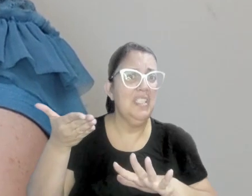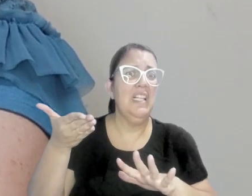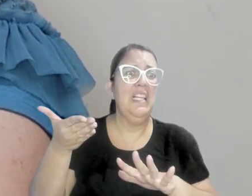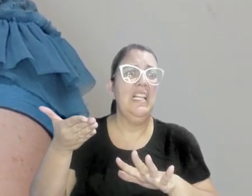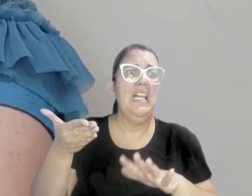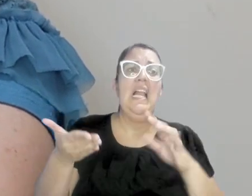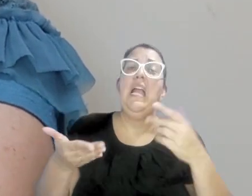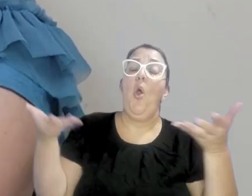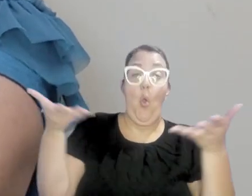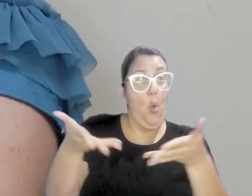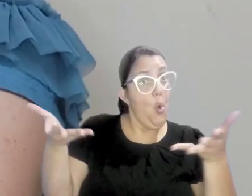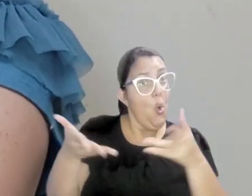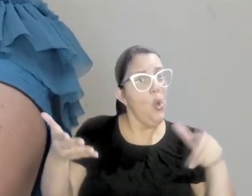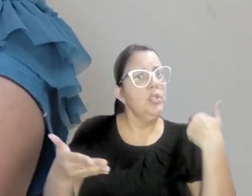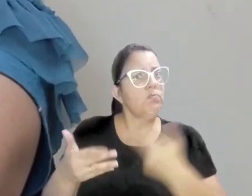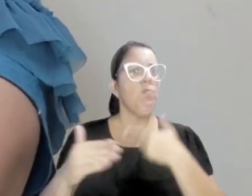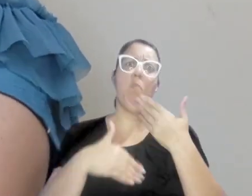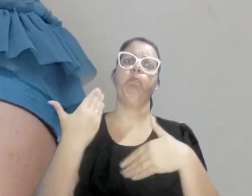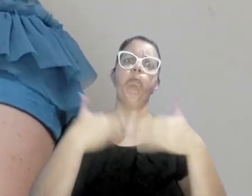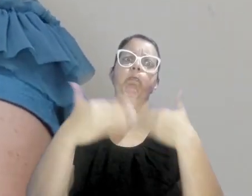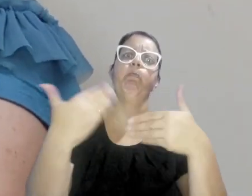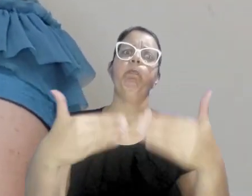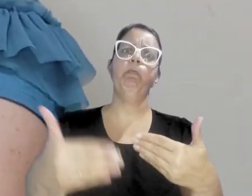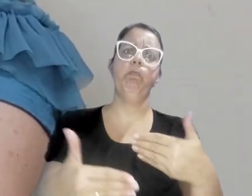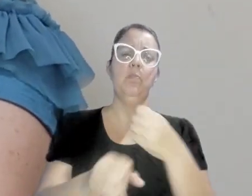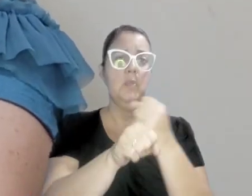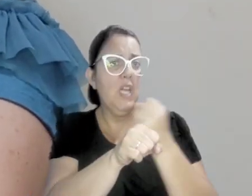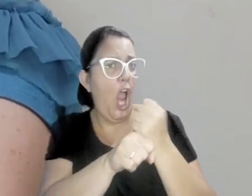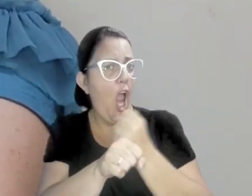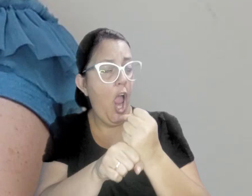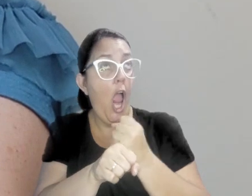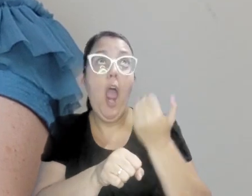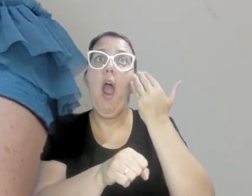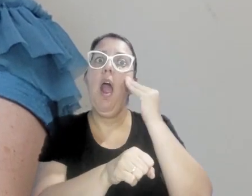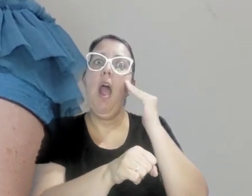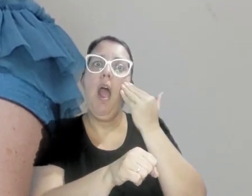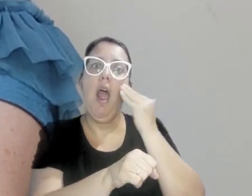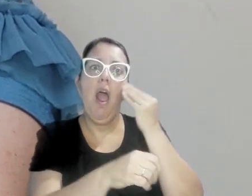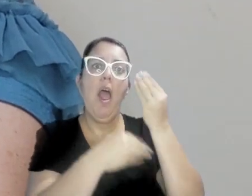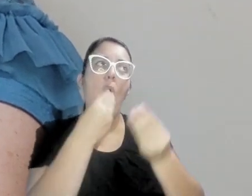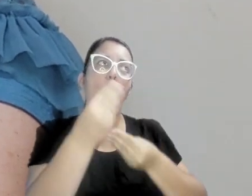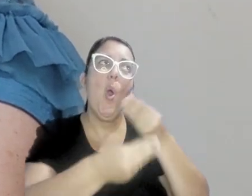Eu acho que hoje a gente conseguiu avançar muito, porque ao longo desses anos a gente compreendeu a atividade.